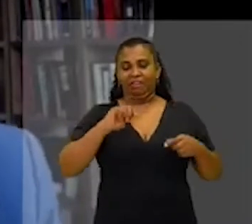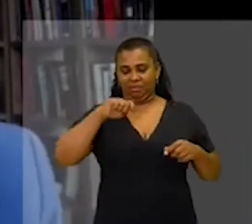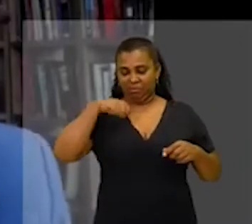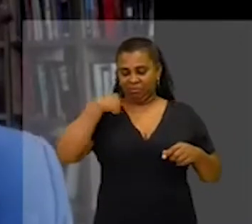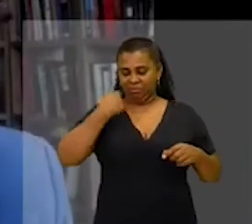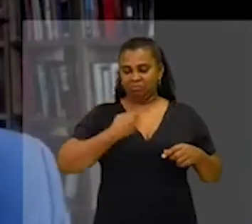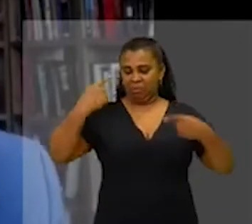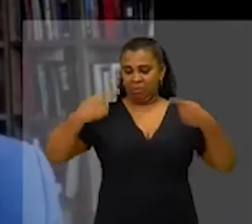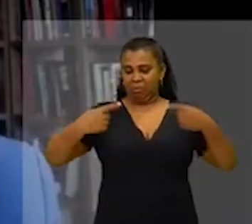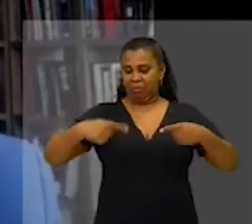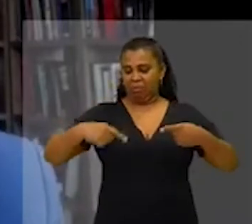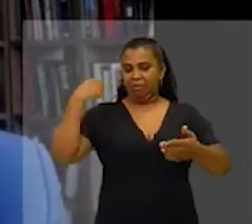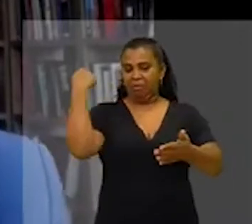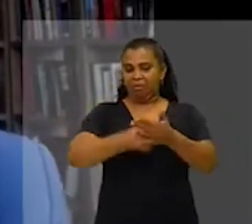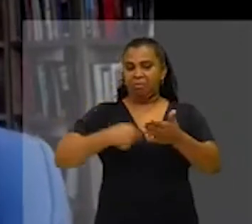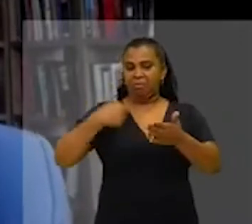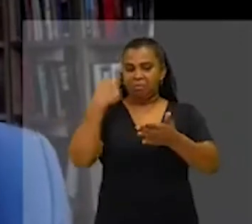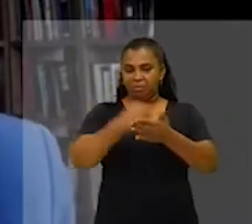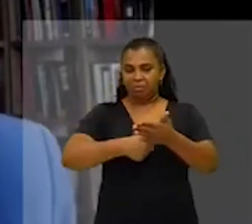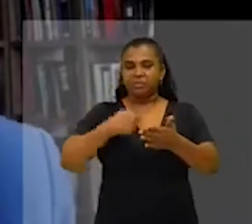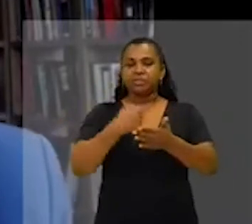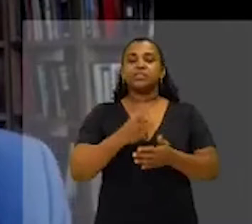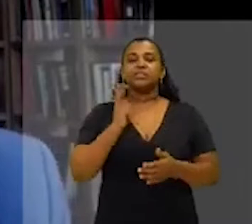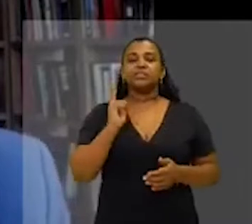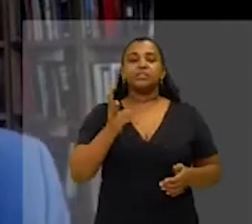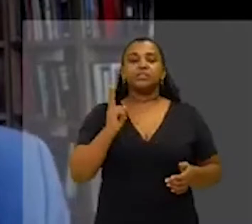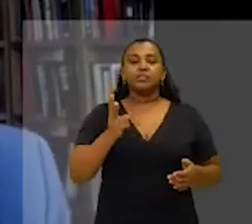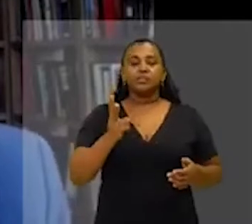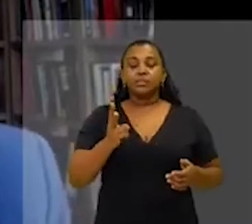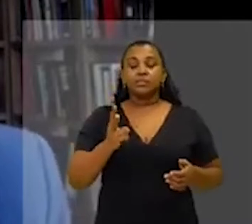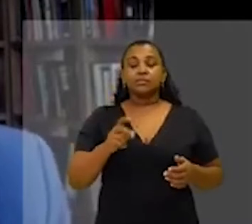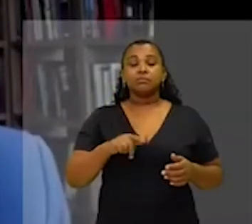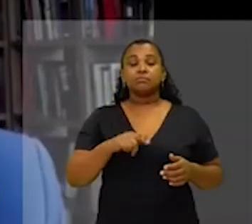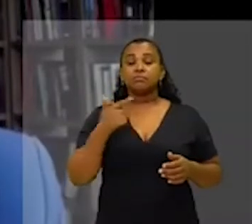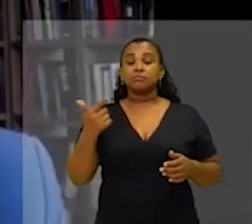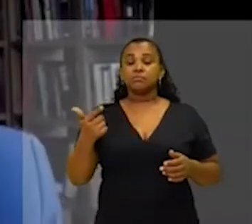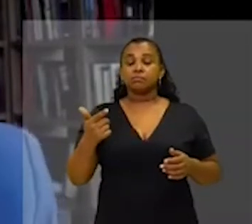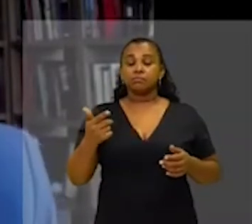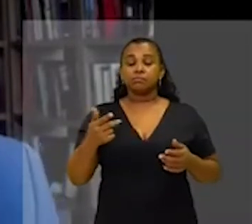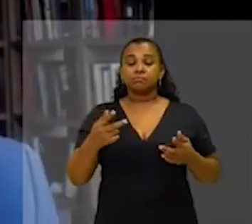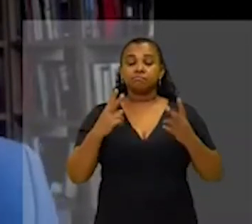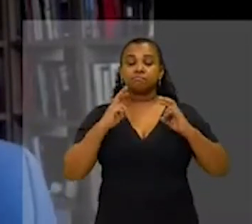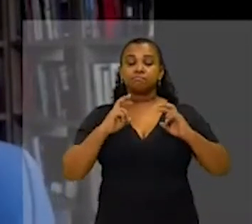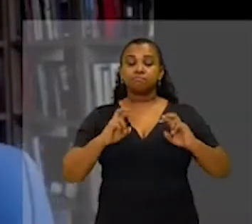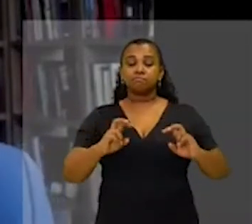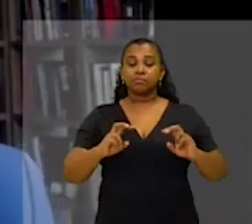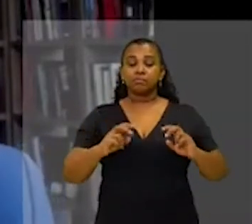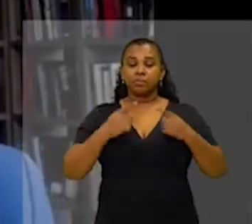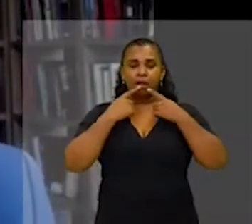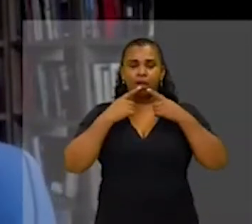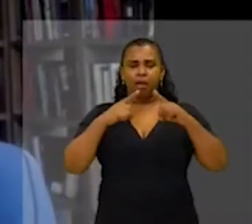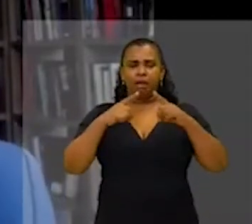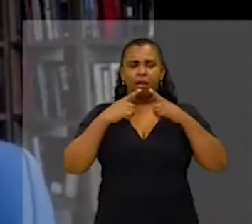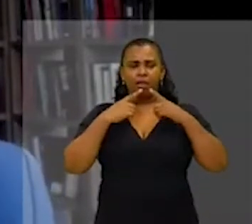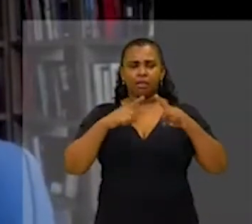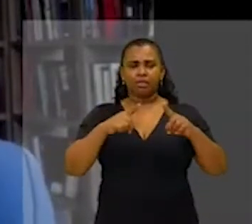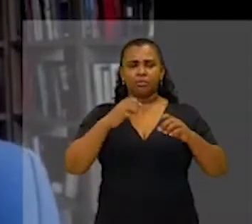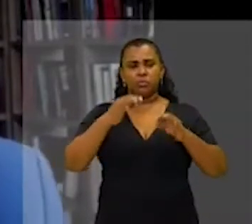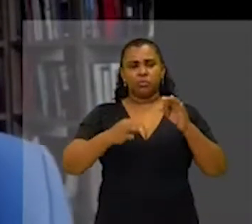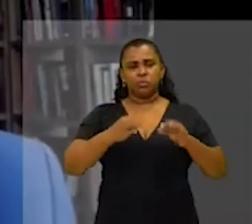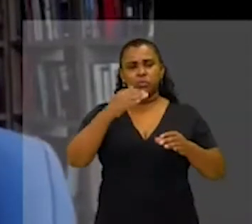sempre que o outro aspecto os primeiros Marcos reclamam da Justiça Eleitoral brasileira um papel